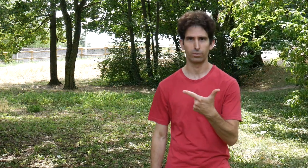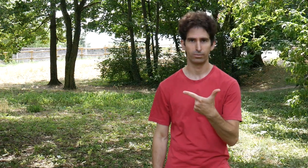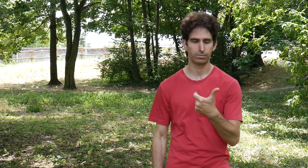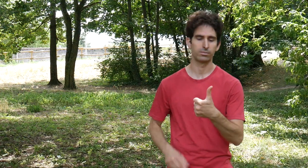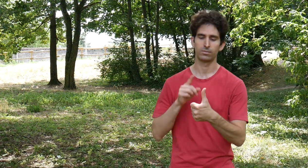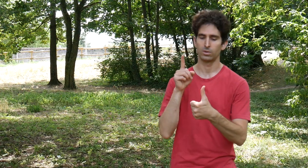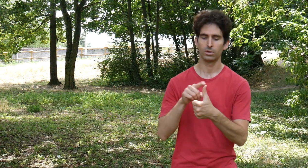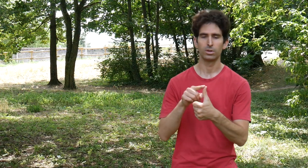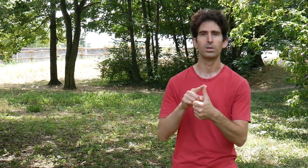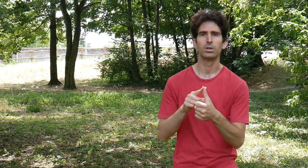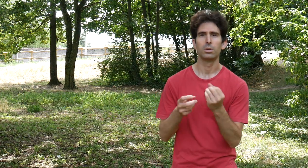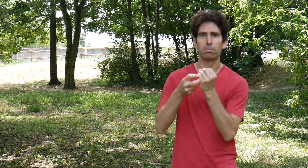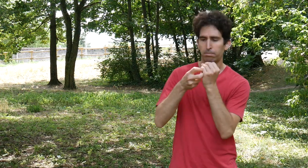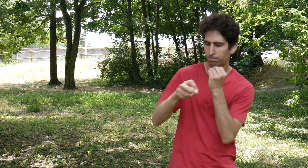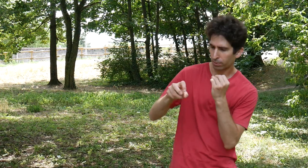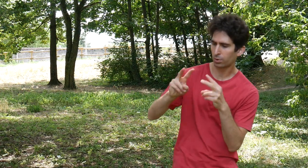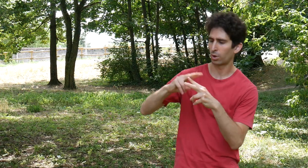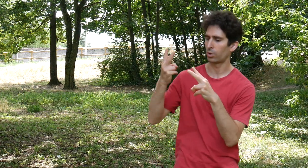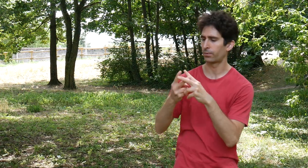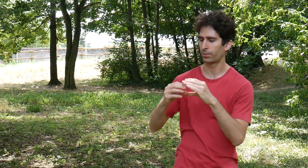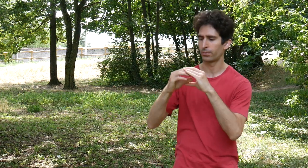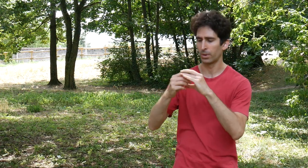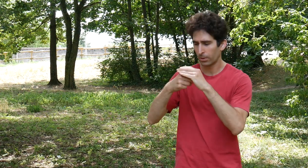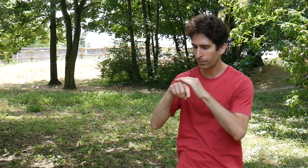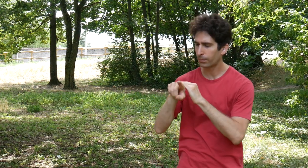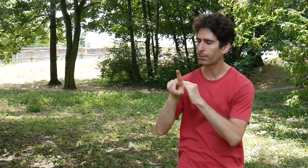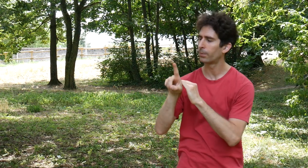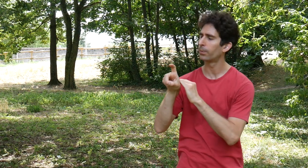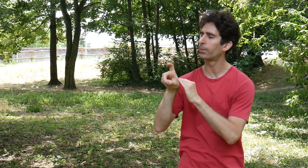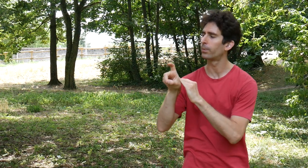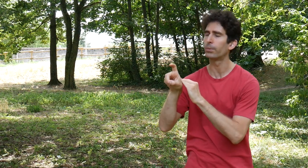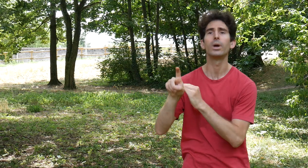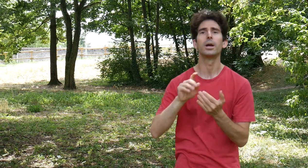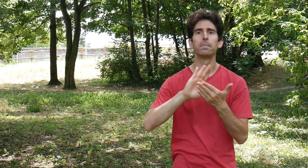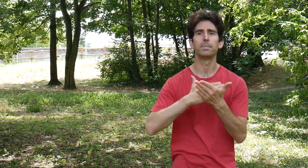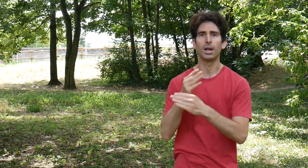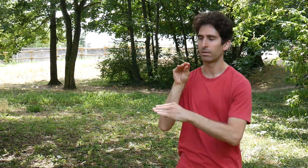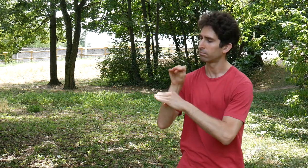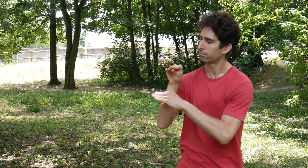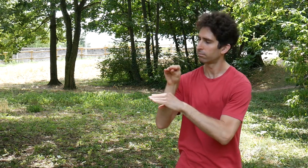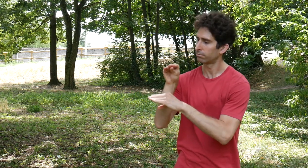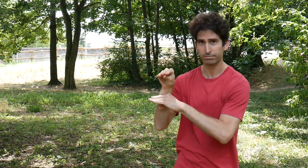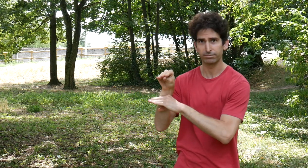Le miel remplit deux fonctions : nourrir la larve après éclosion